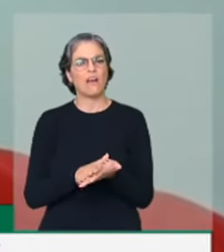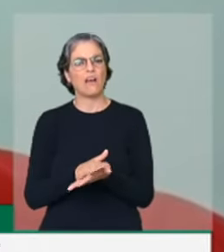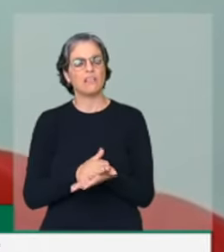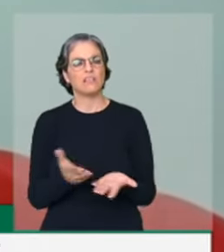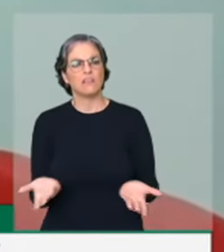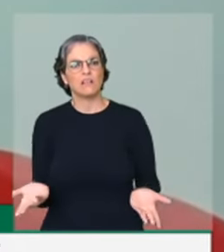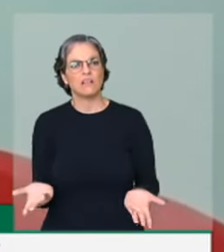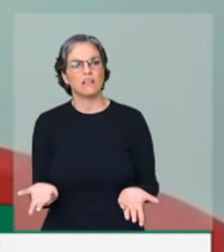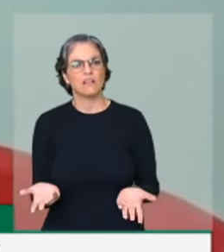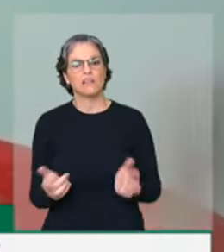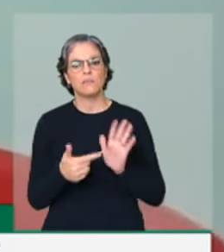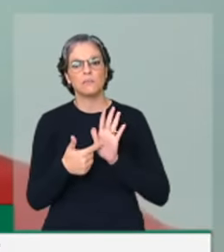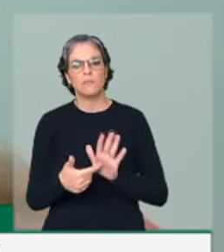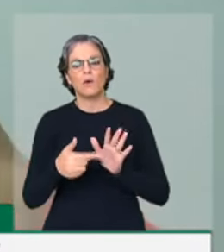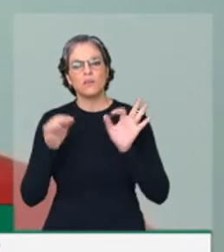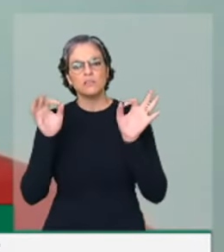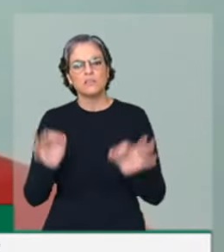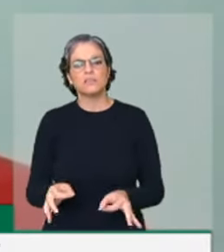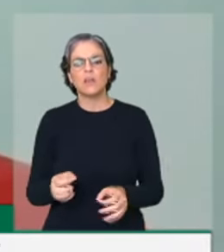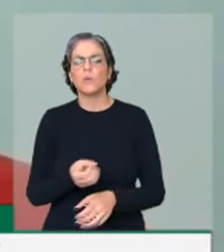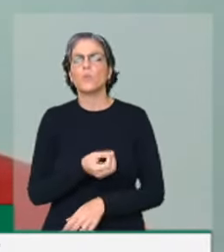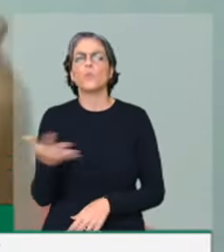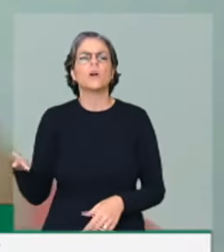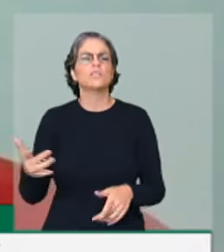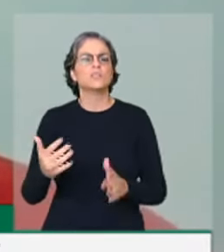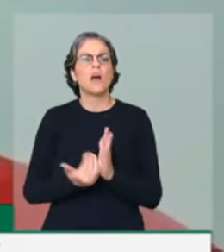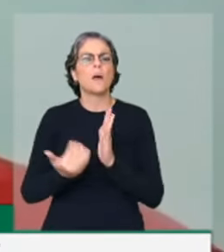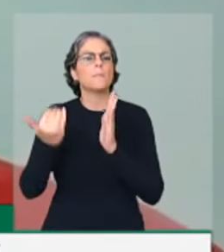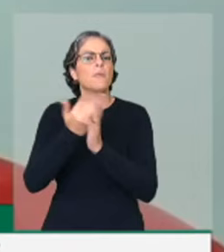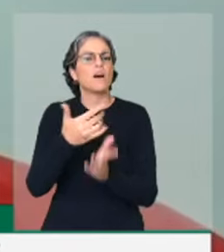CAPACIDADE DE ALCANÇAR... ALCANÇARMOS COM ESSE PROJETO UM DETERMINADO QUANTITATIVO DE LEITOS. PRECISAMOS FAZER UM